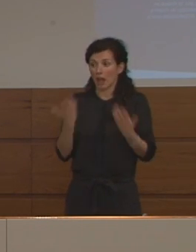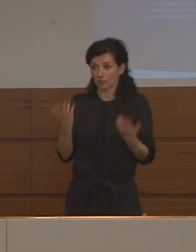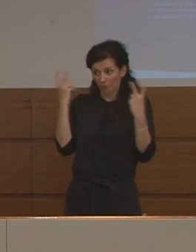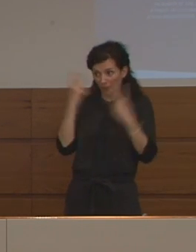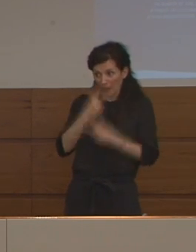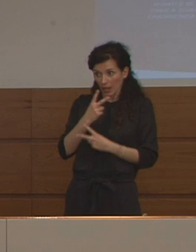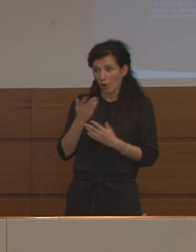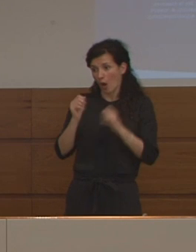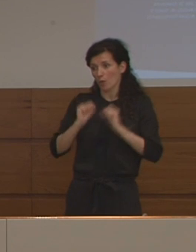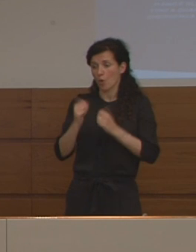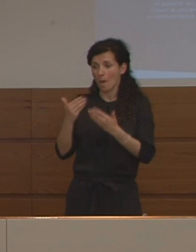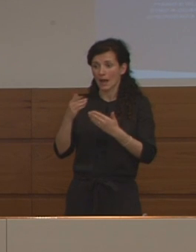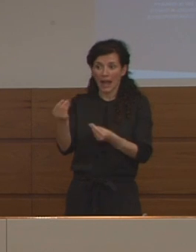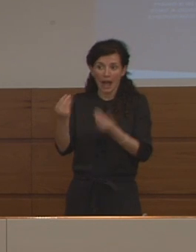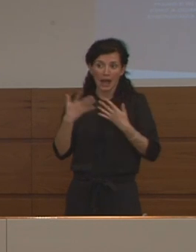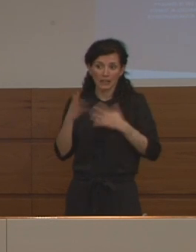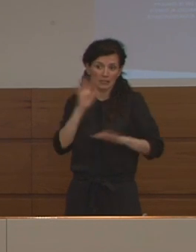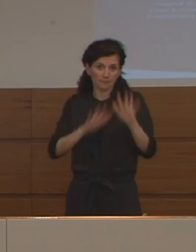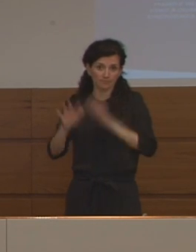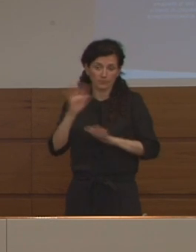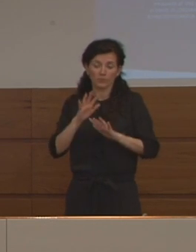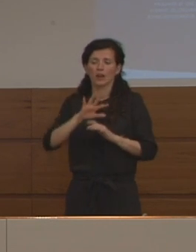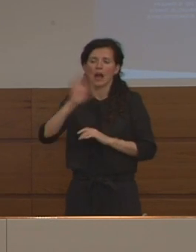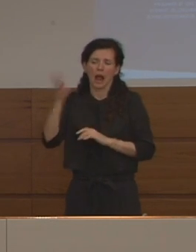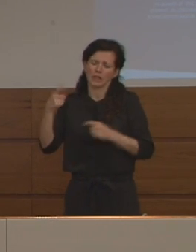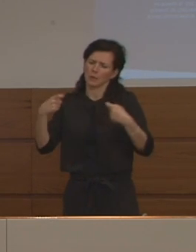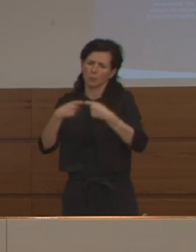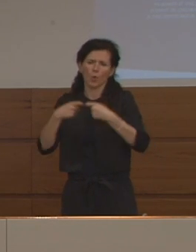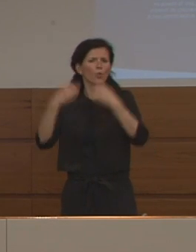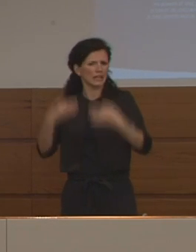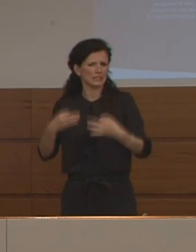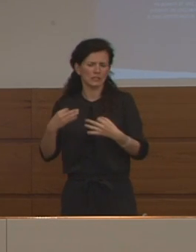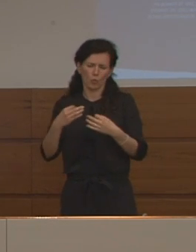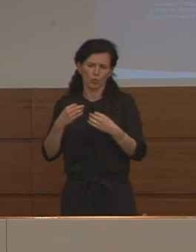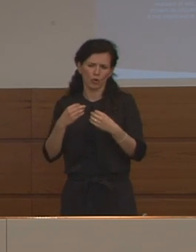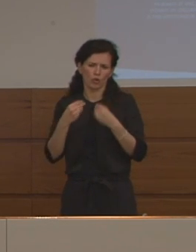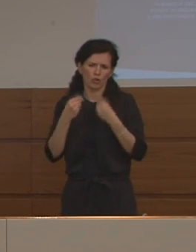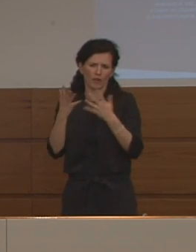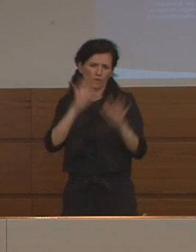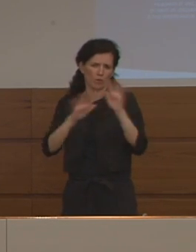naturalmente le Procure penso che faranno luce su questo. Grazie.